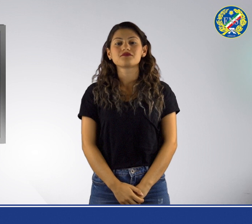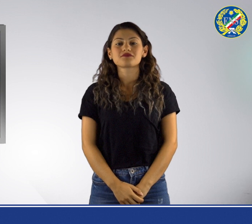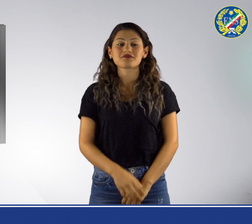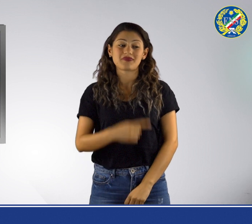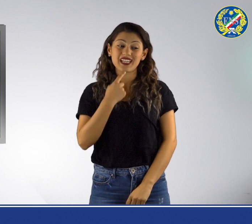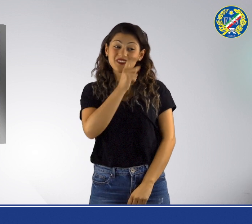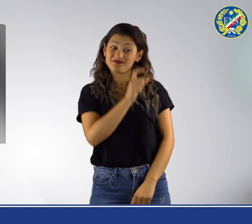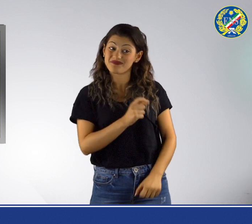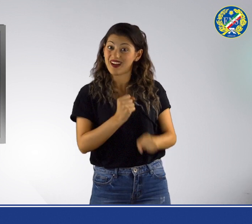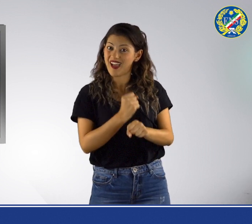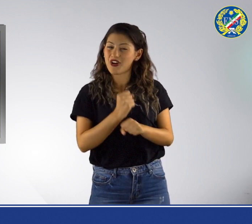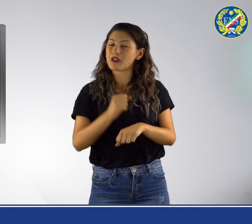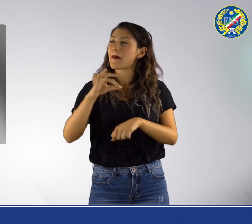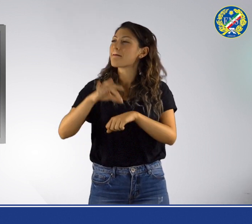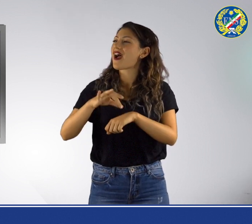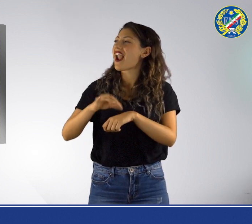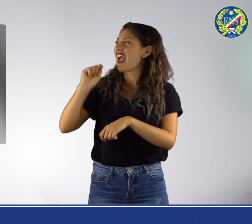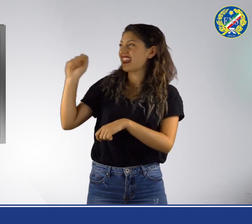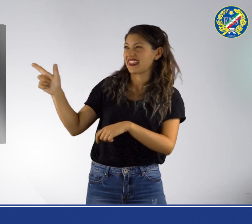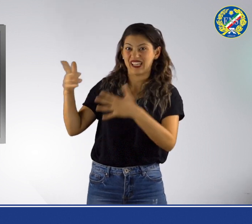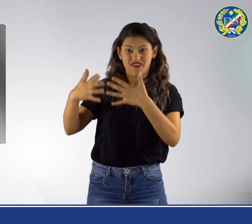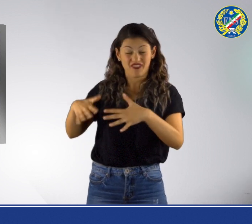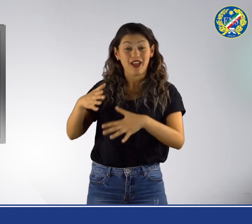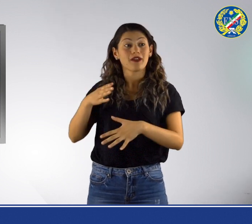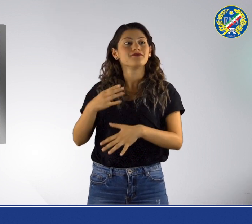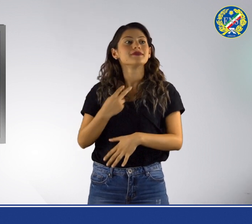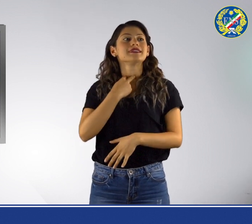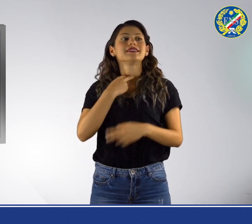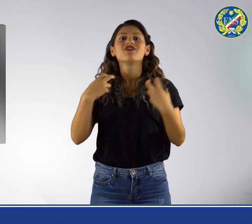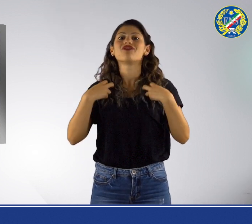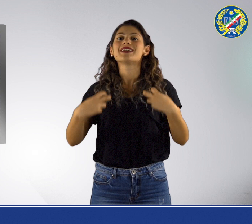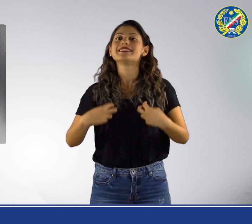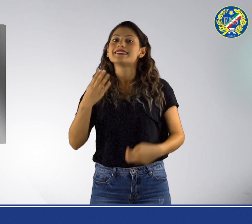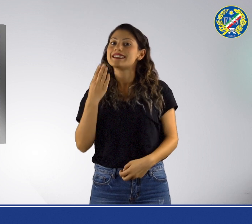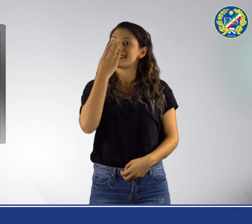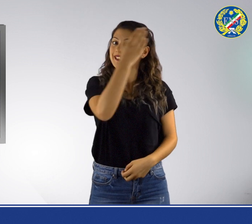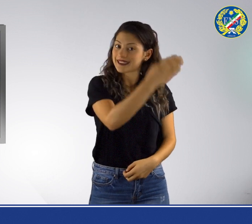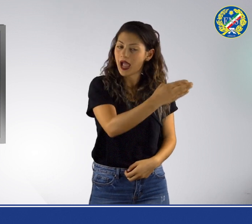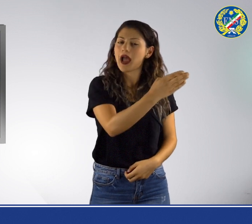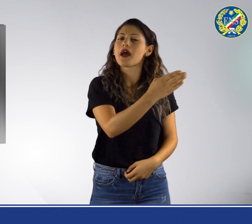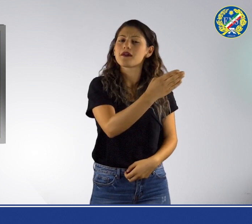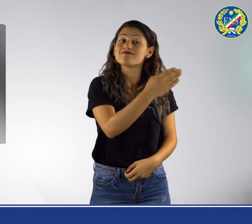Se il dipendente deve allontanarsi da casa durante le fasce di reperibilità per effettuare le visite mediche